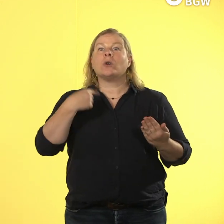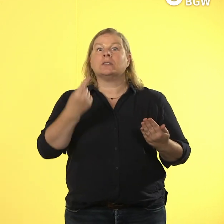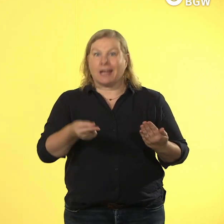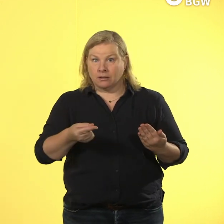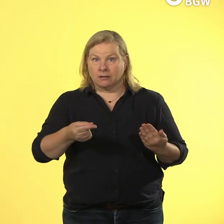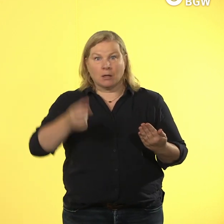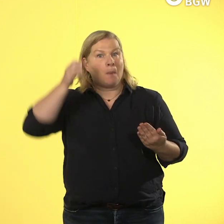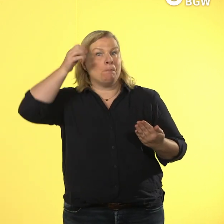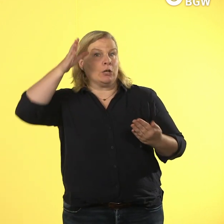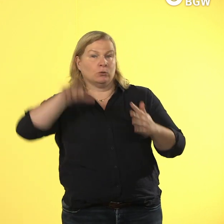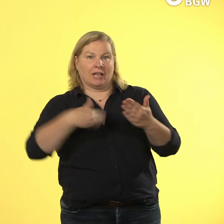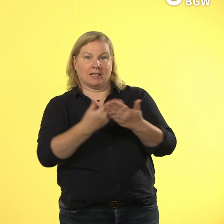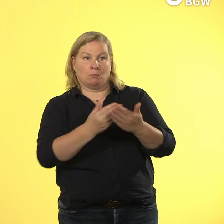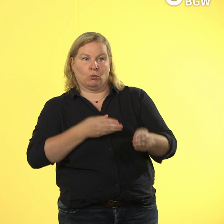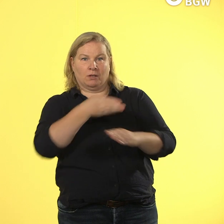oder ein Deeskalationstrainer, das seien einmal Sie,